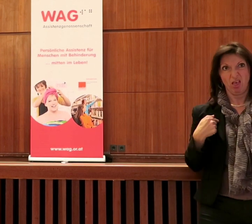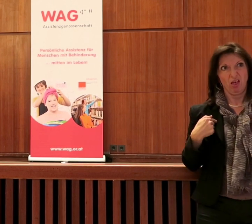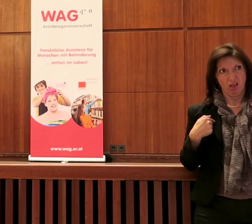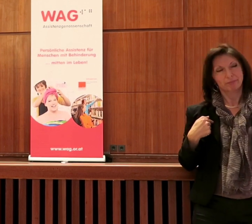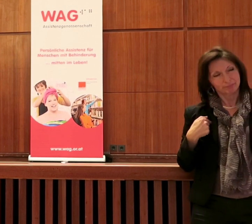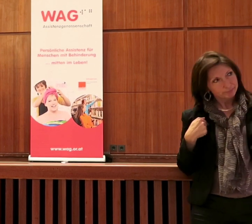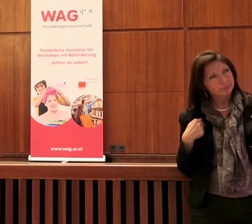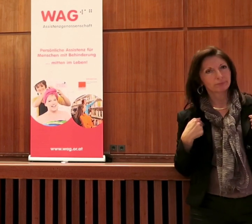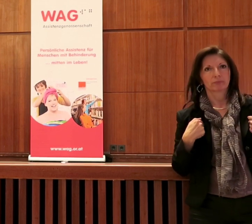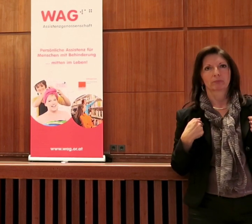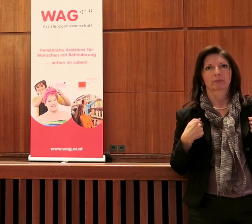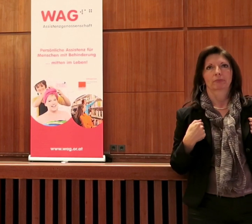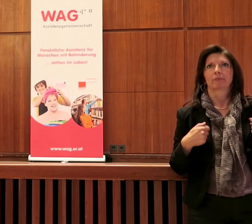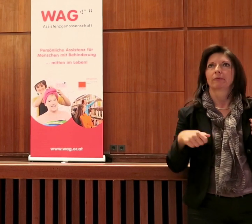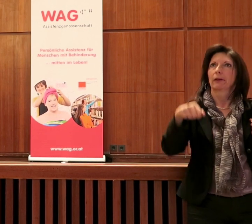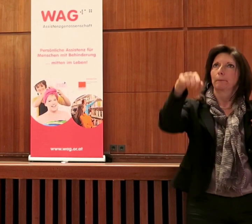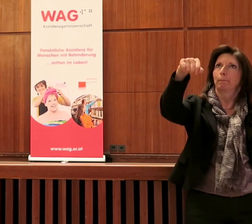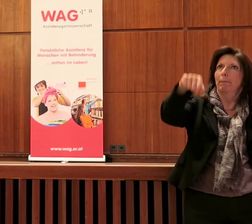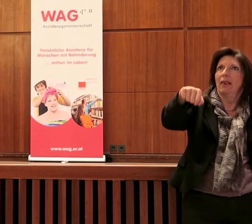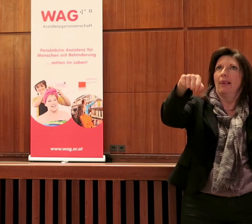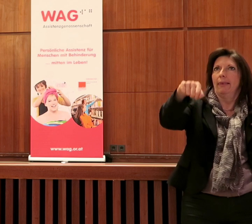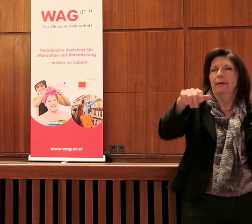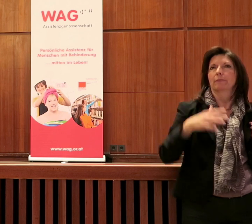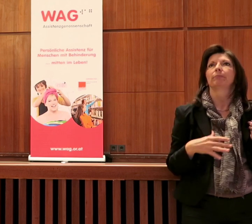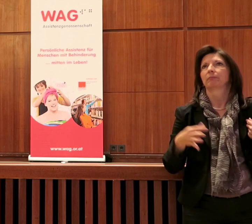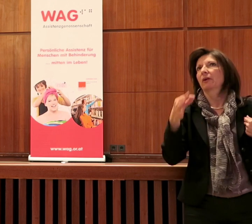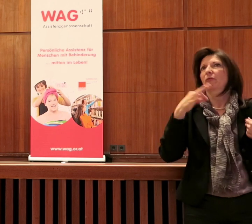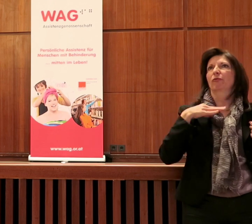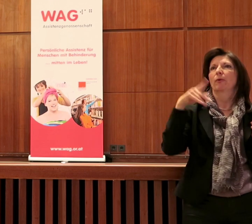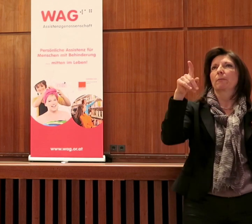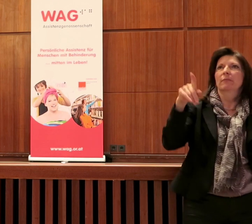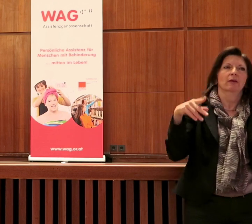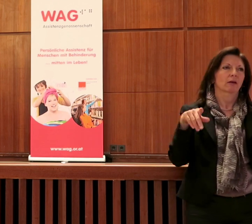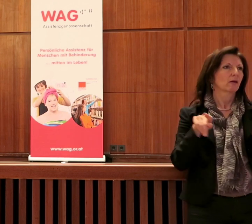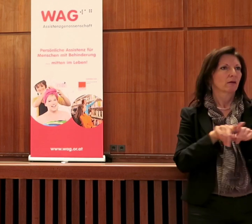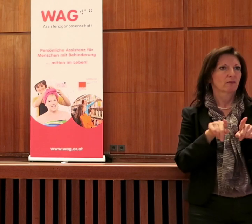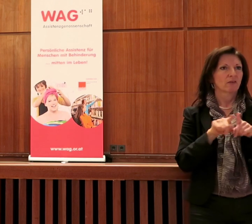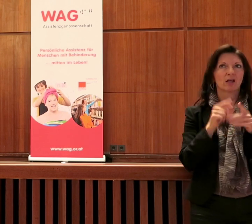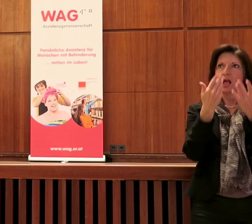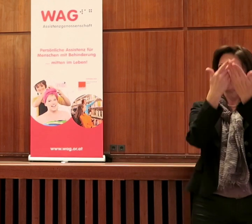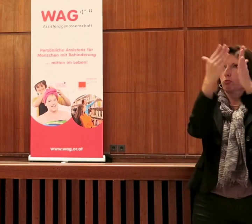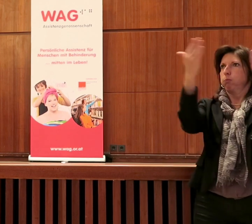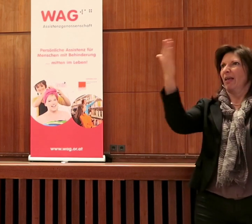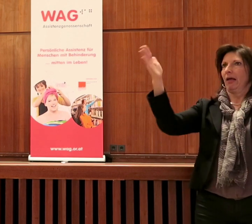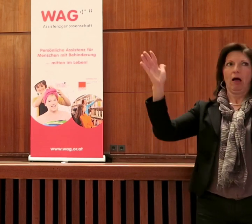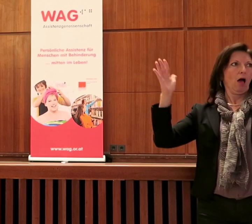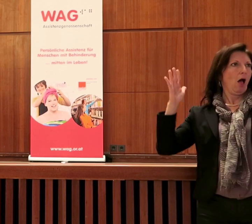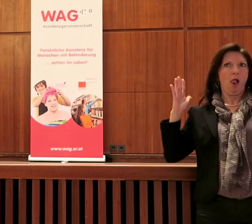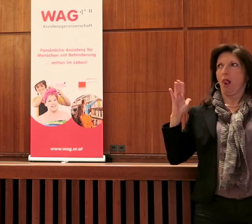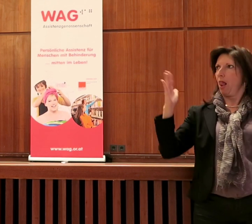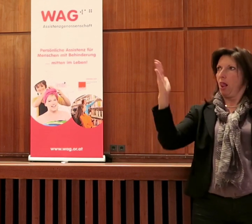So ein Billa ist für mich in etwa das Gleiche wie ein Spiegelkabinett, nur ohne Spiegeln und die Spiegeln würde ich eh nicht sehen.